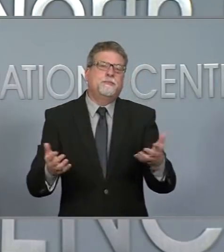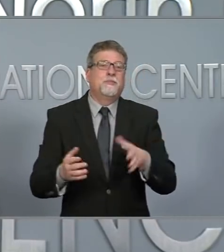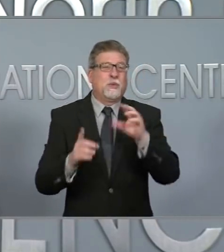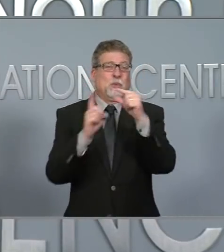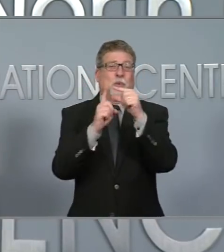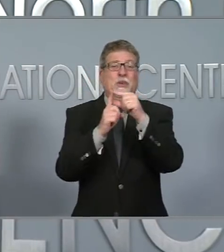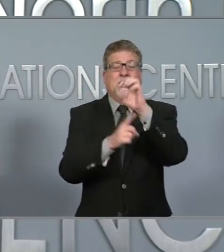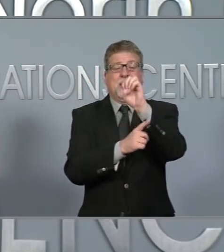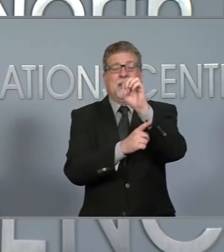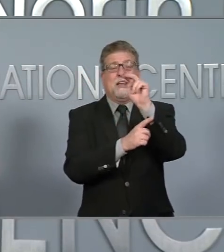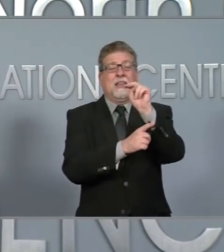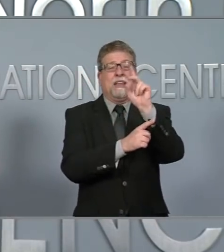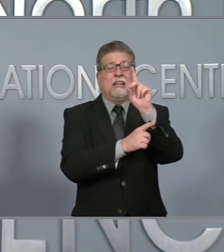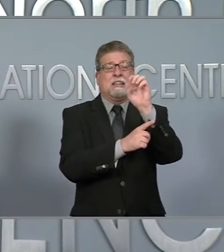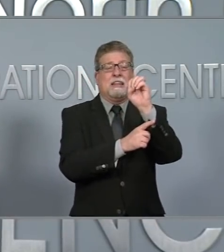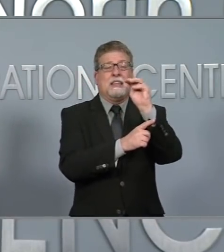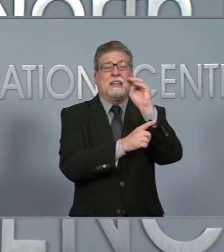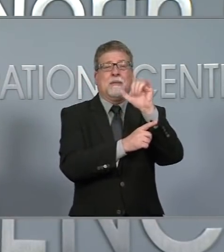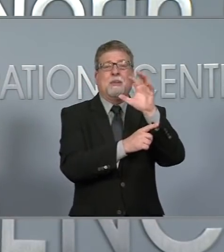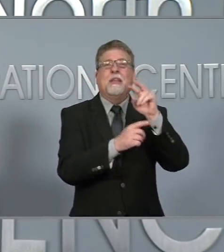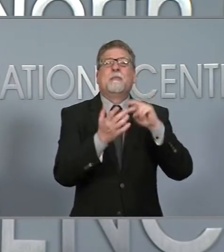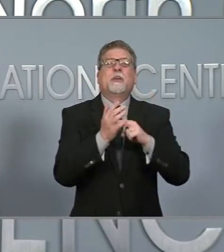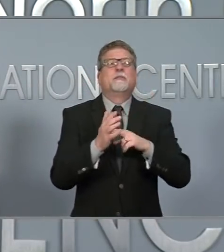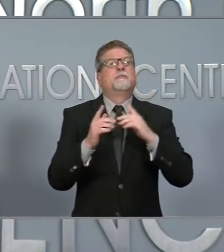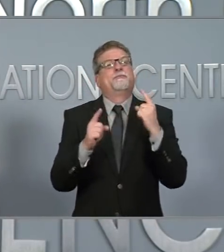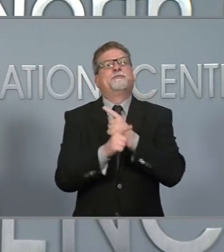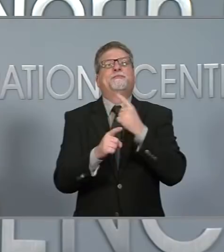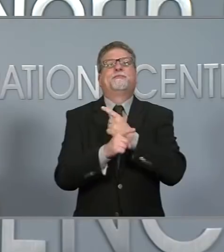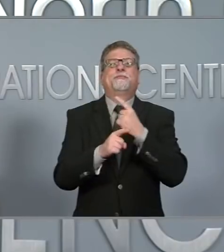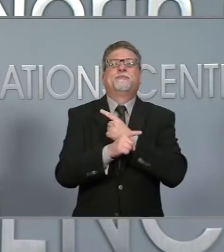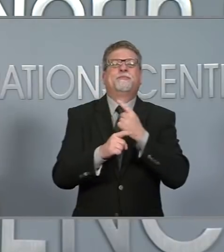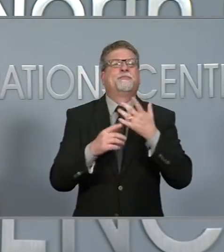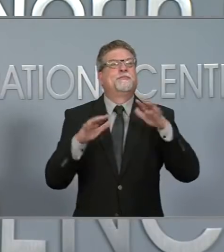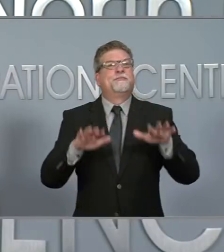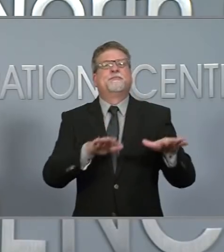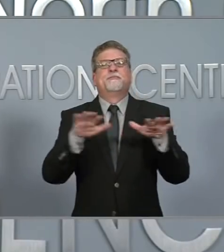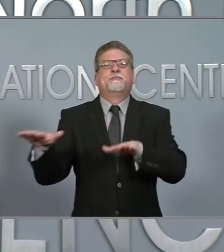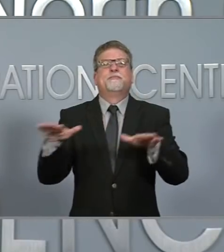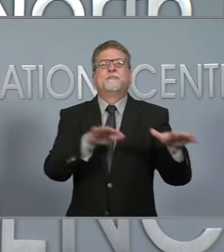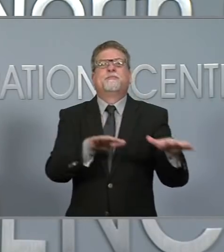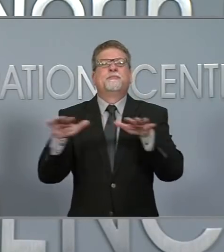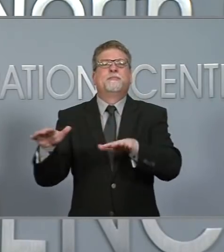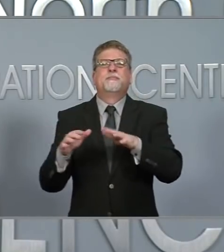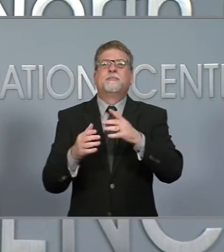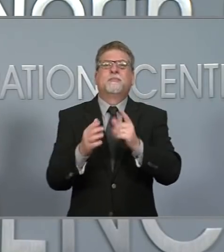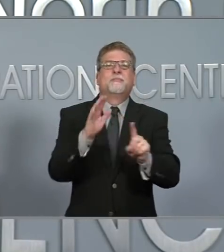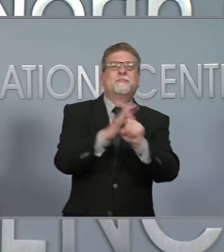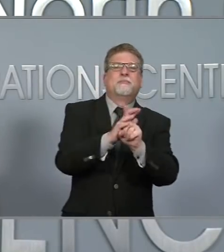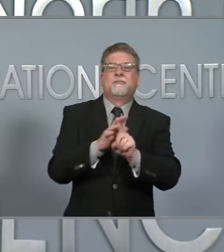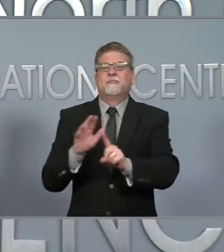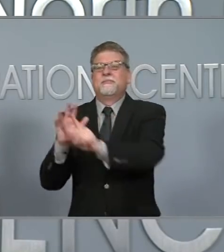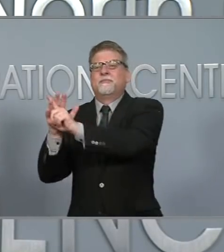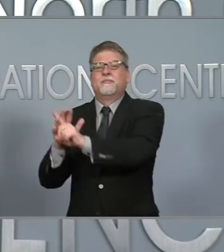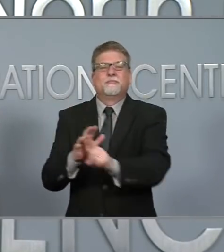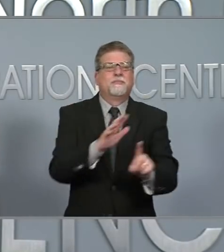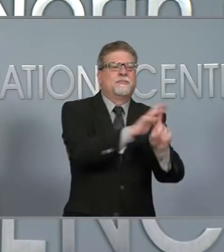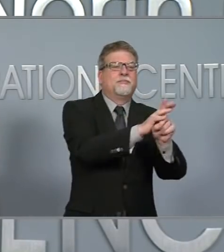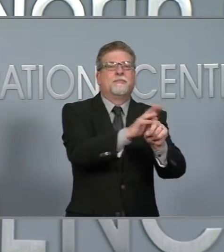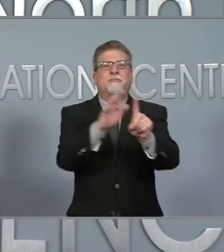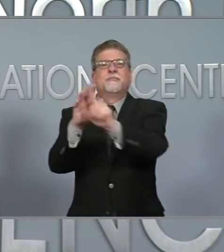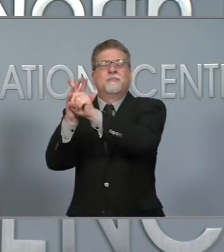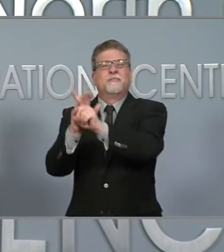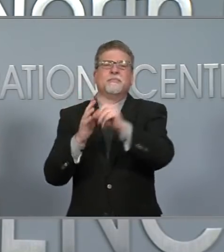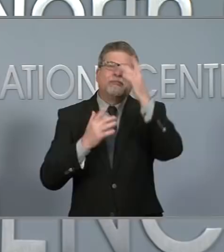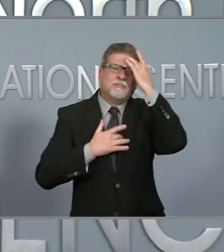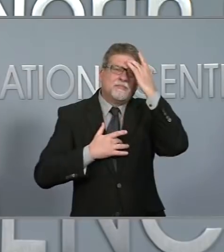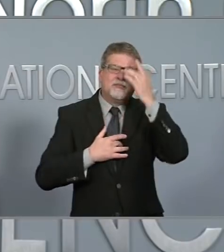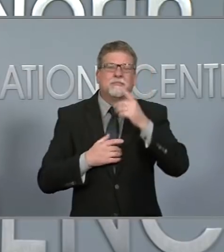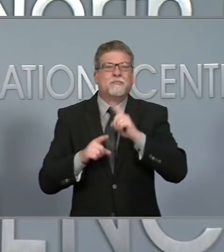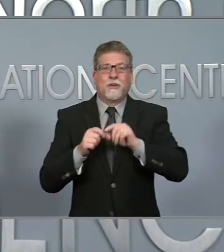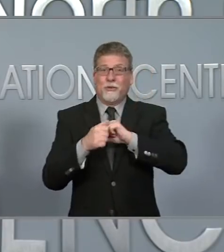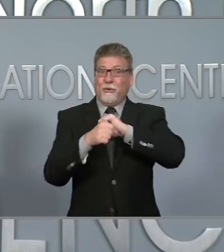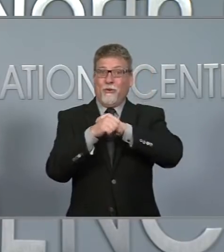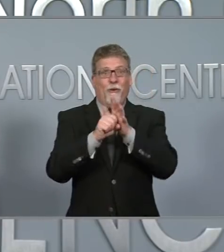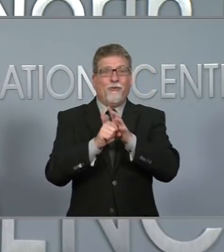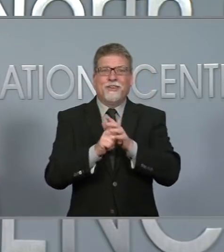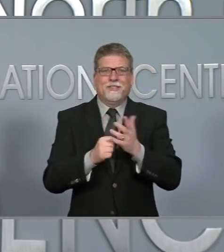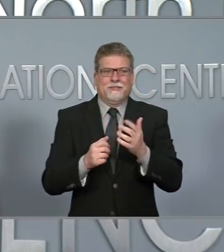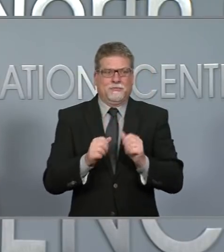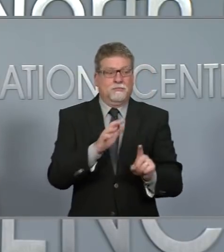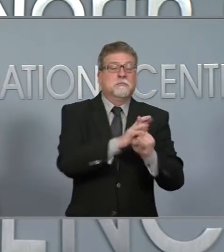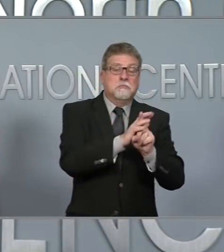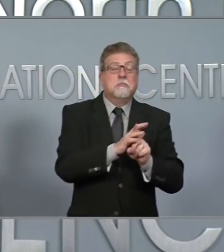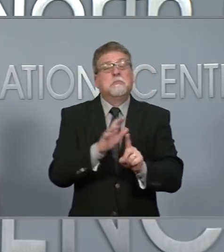al secretario kenzie.